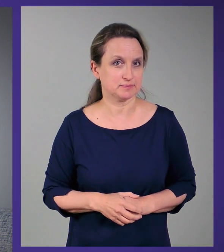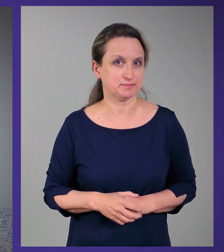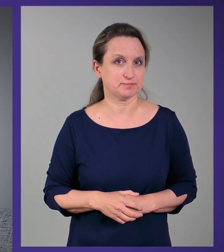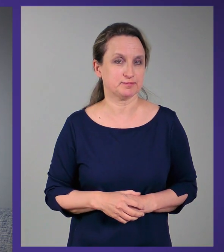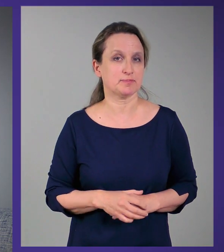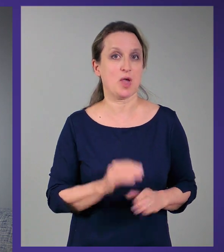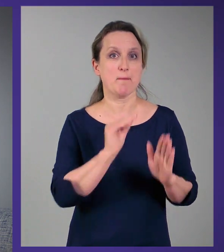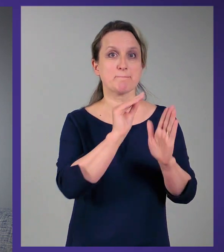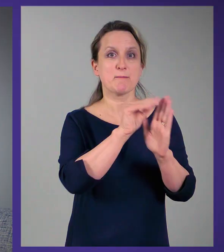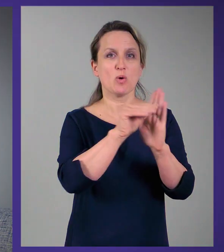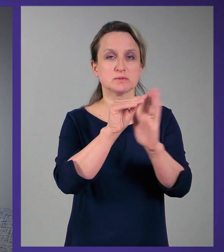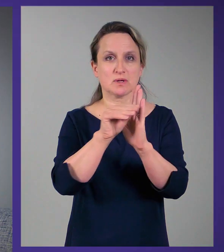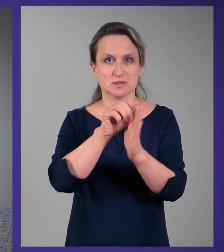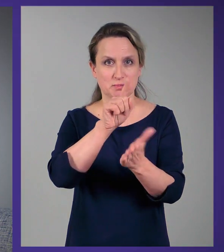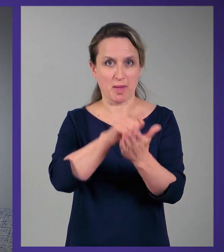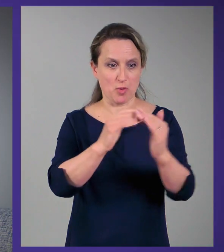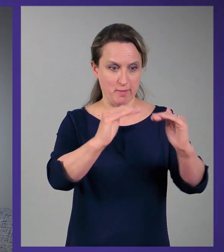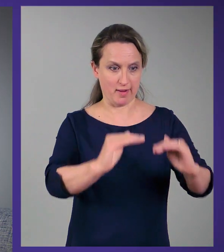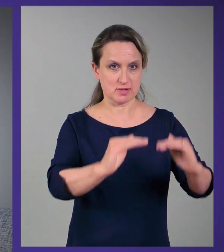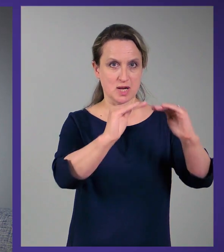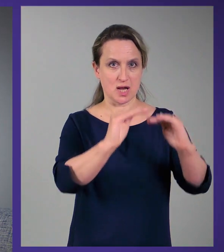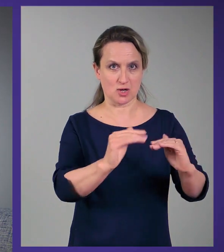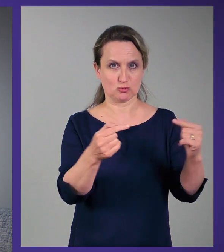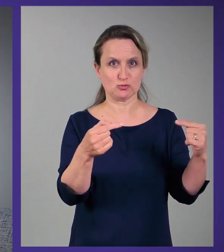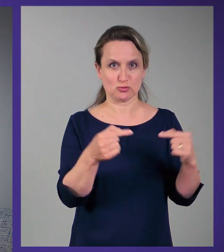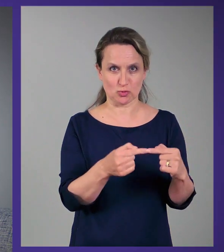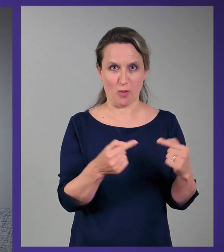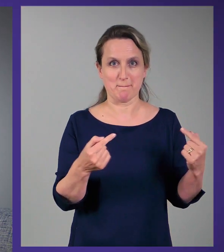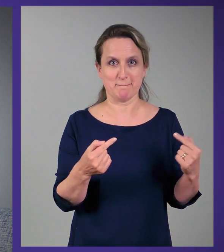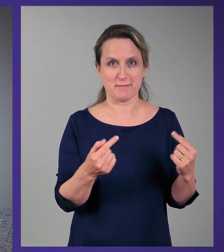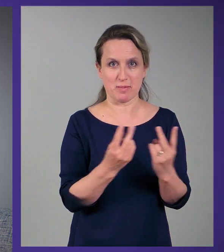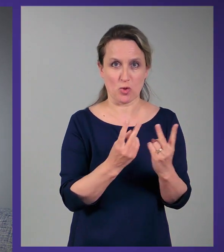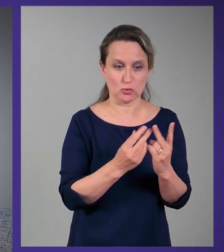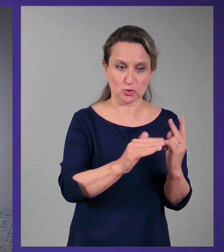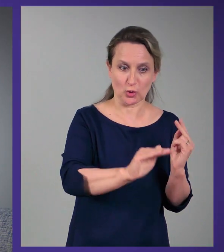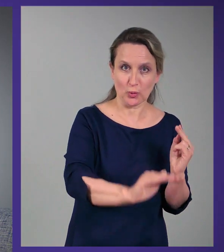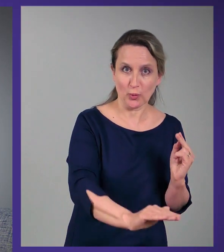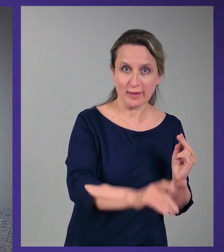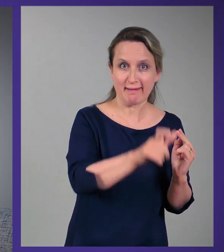olema kättesaadaval kõrgusel ja seda nii lühikeste täiskasvanute,